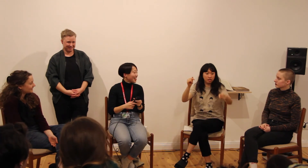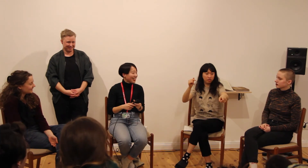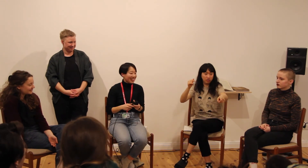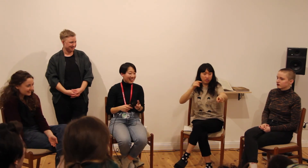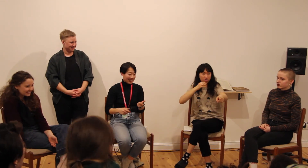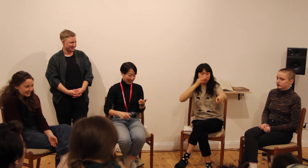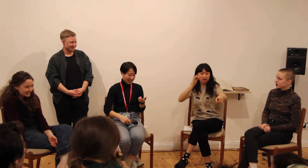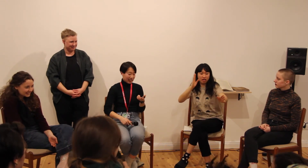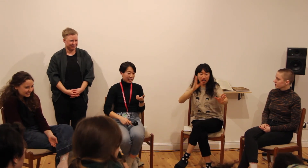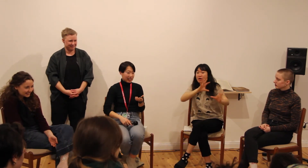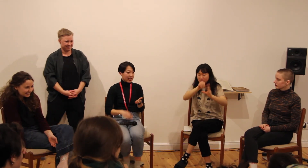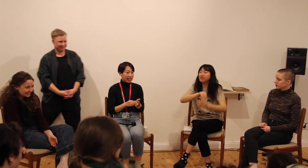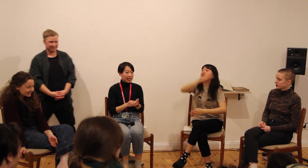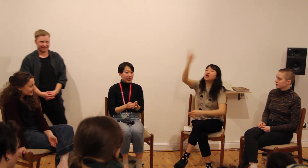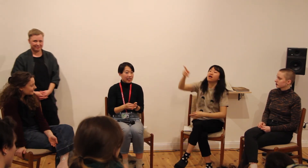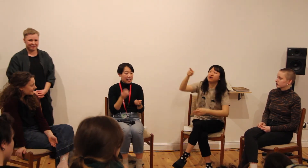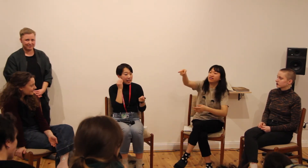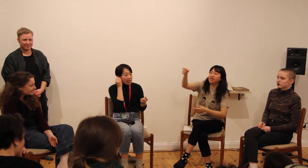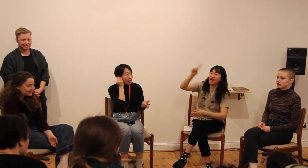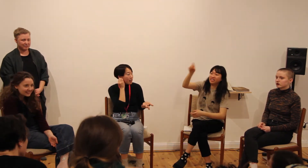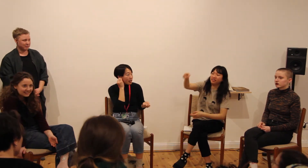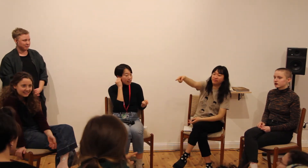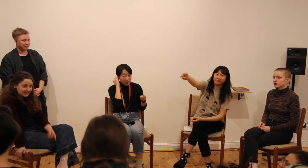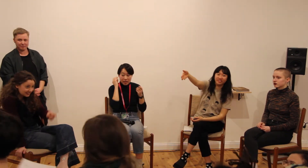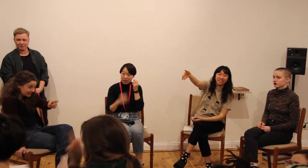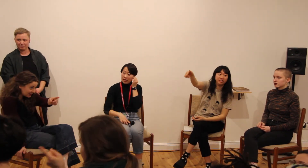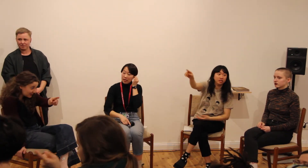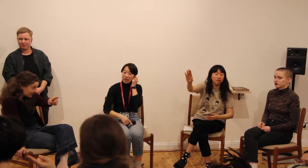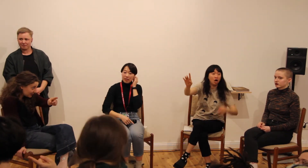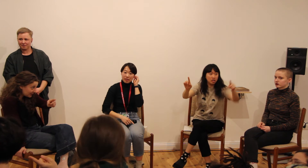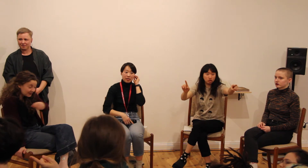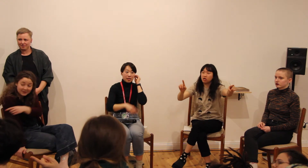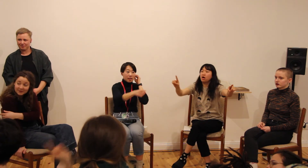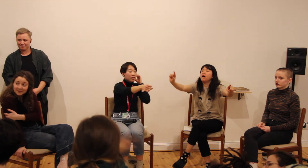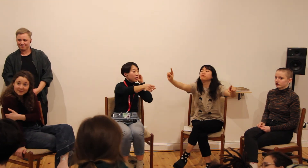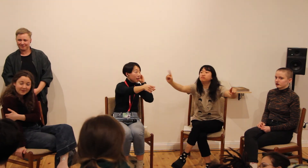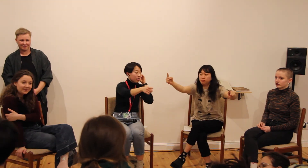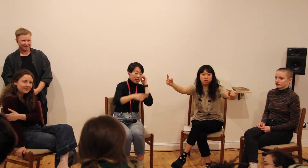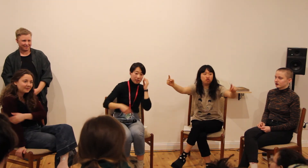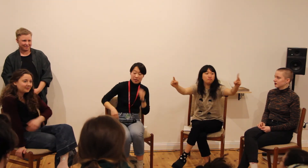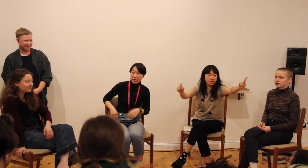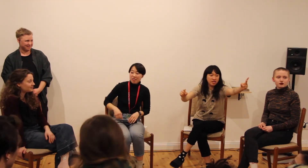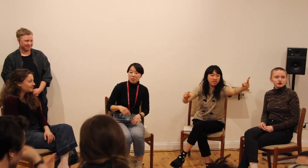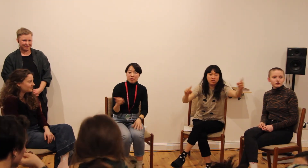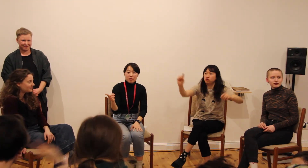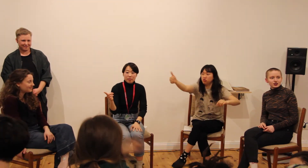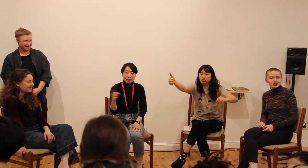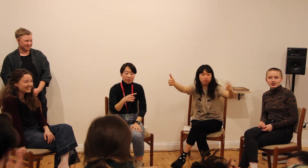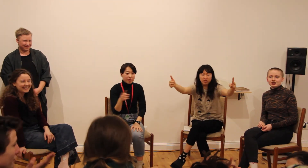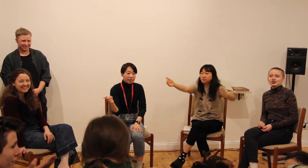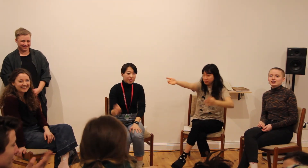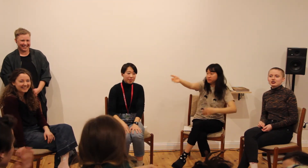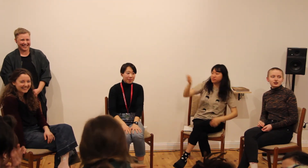Gut dann hier noch eine letzte Frage. Nein, dann hier noch eine letzte Frage? Oder erst hier und dann dort. Gut.